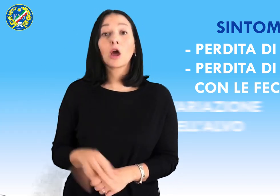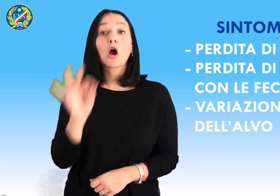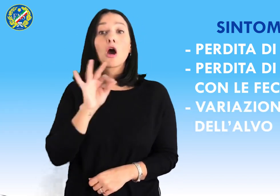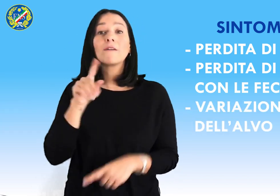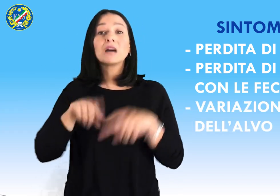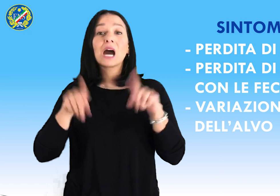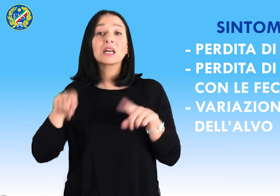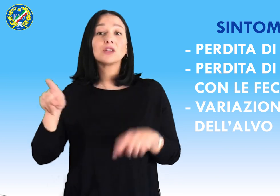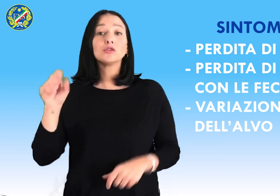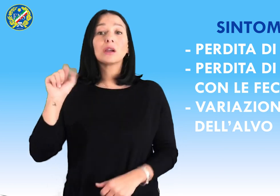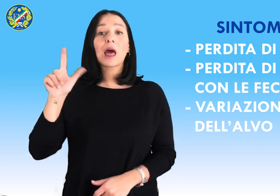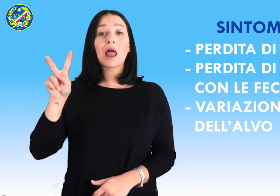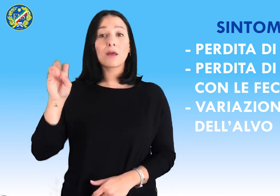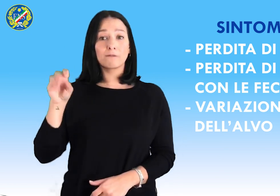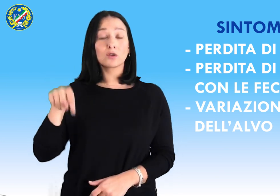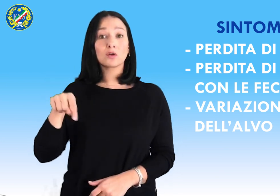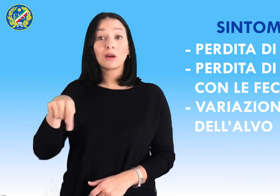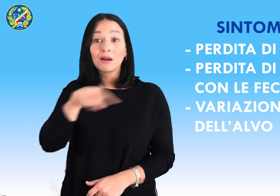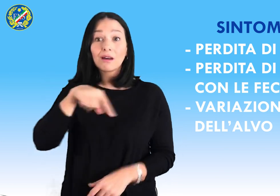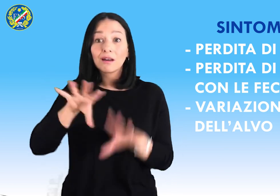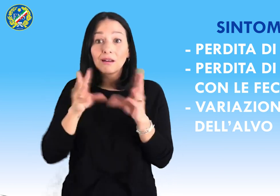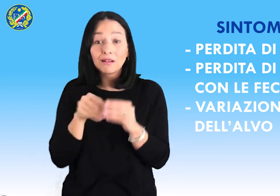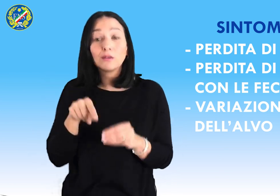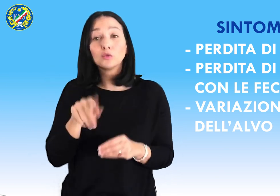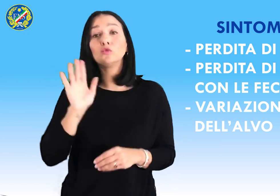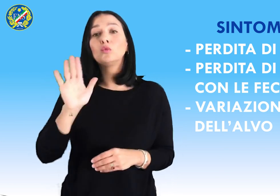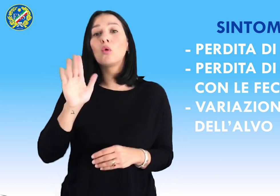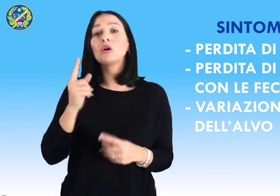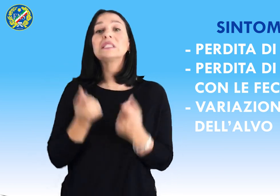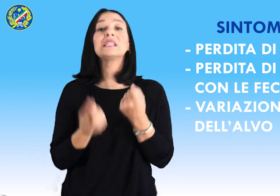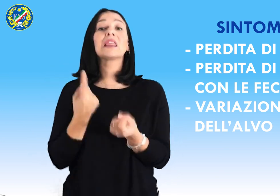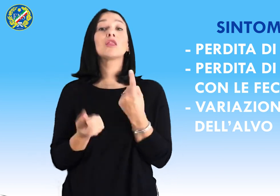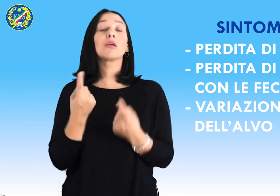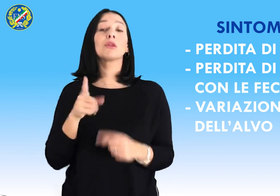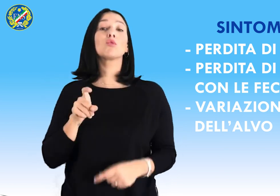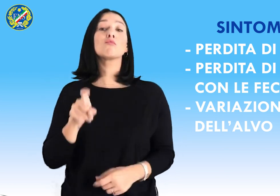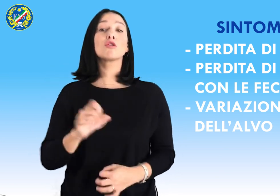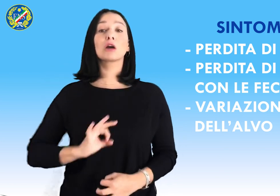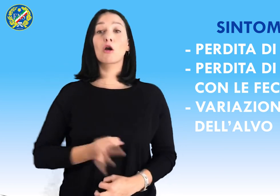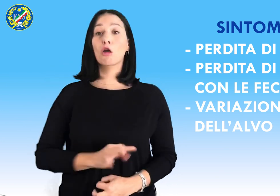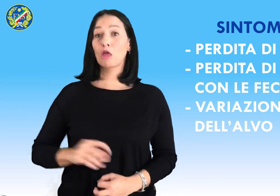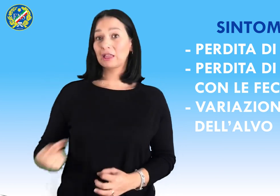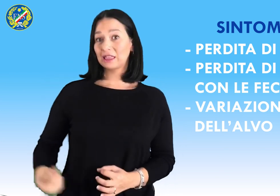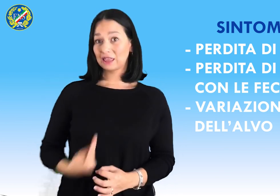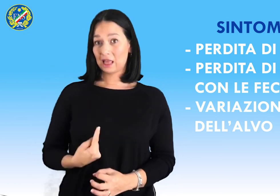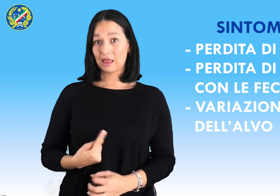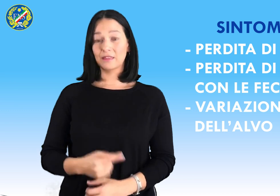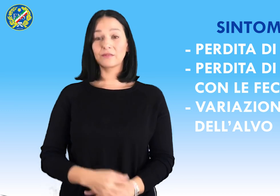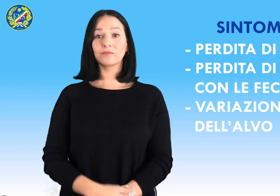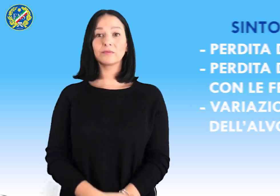le variazioni dell’alvo. Questi sono i sintomi del tumore del colon retto.